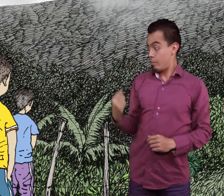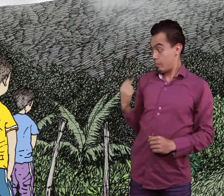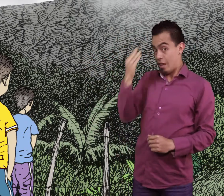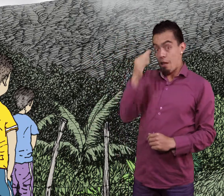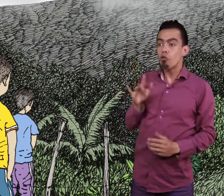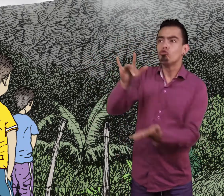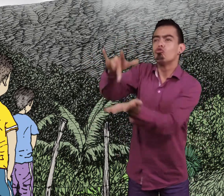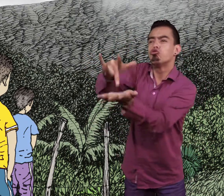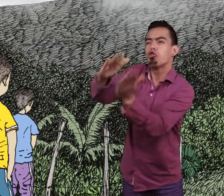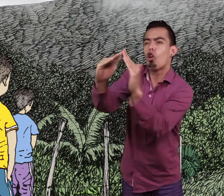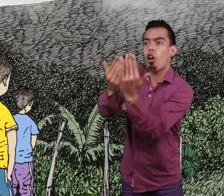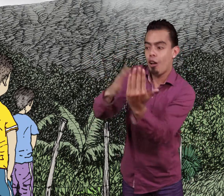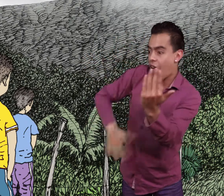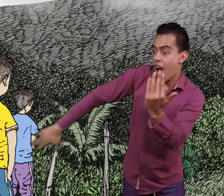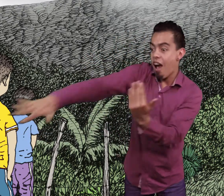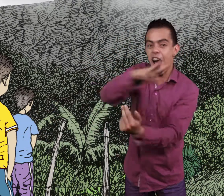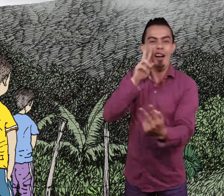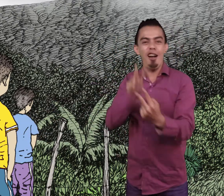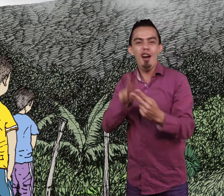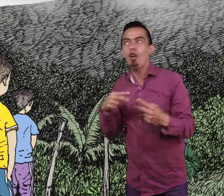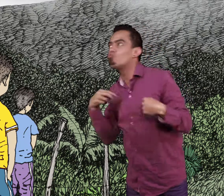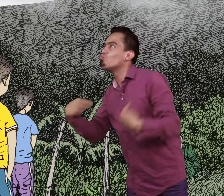solo íbamos de la casa al colegio y del colegio a la casa.